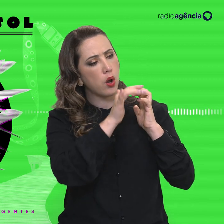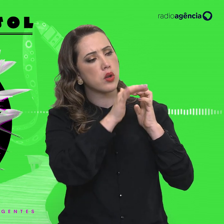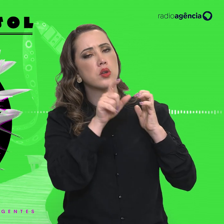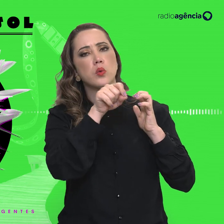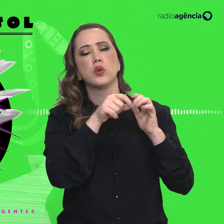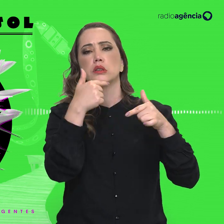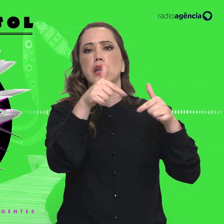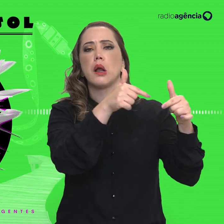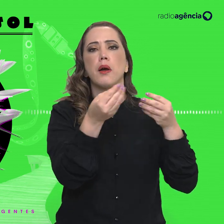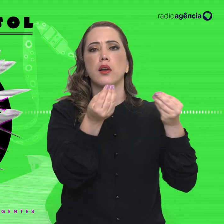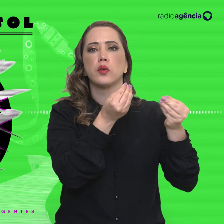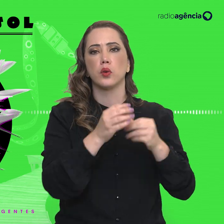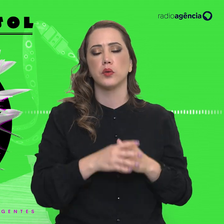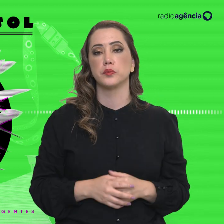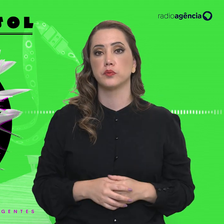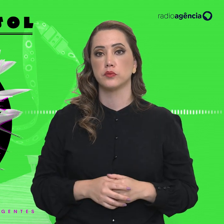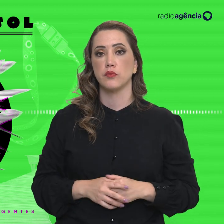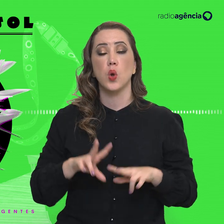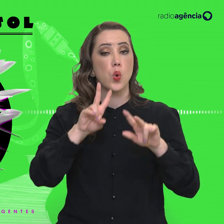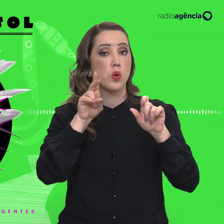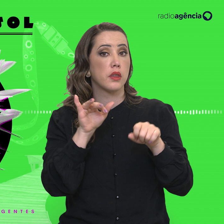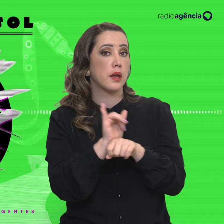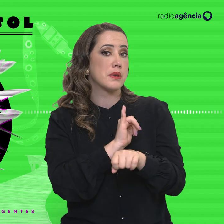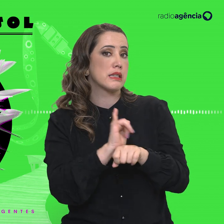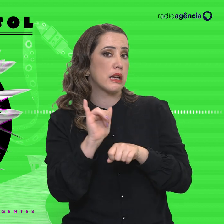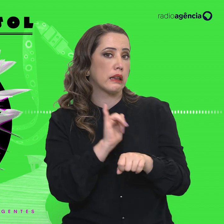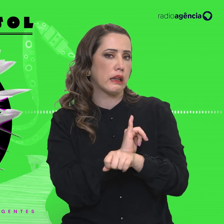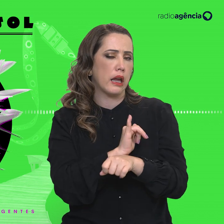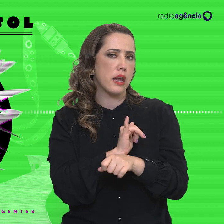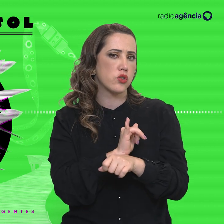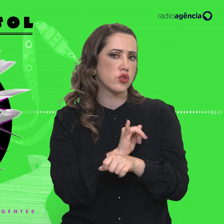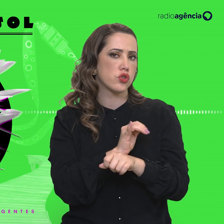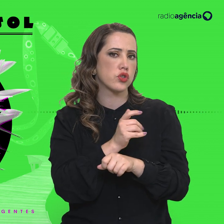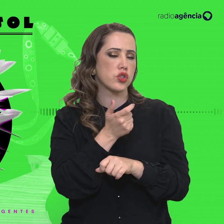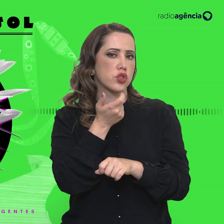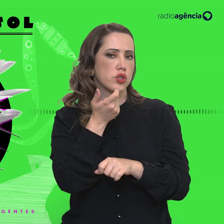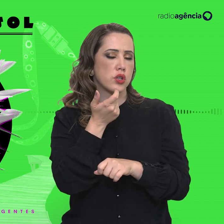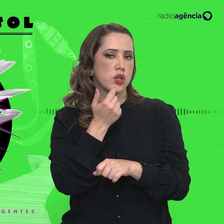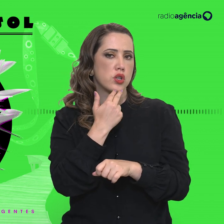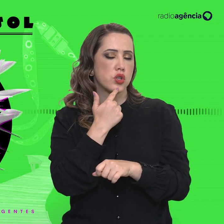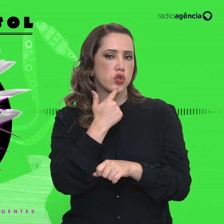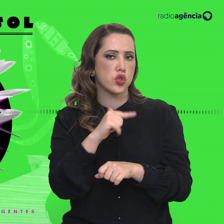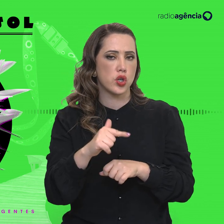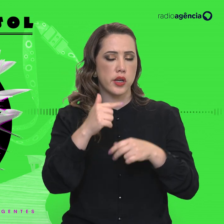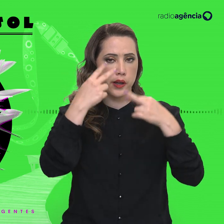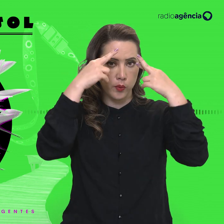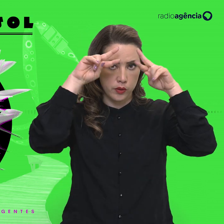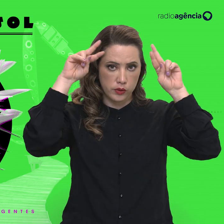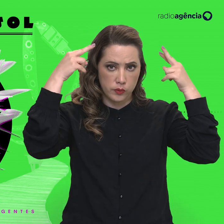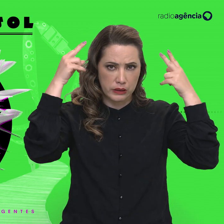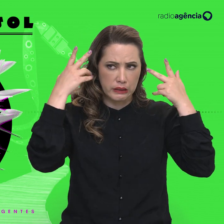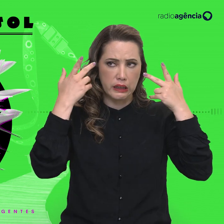[Capitão Nascimento - Tropa de Elite 2] Conceito de estratégia em grego, strategia. Em latim, strategi. [mudando o canal da tv] 🎶